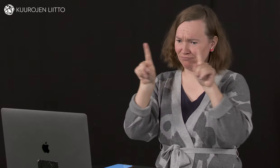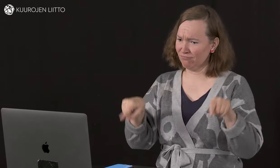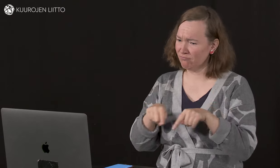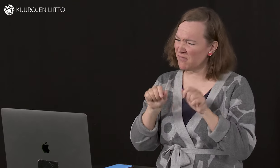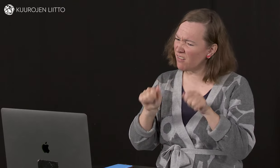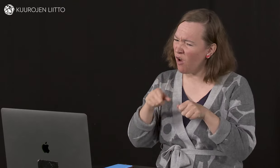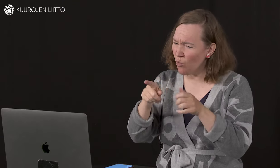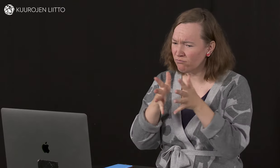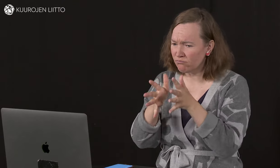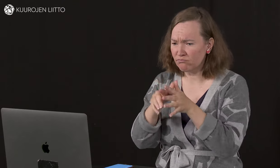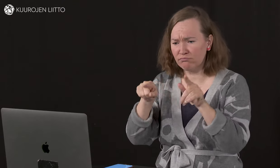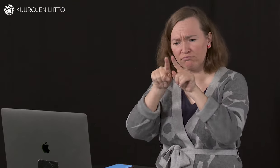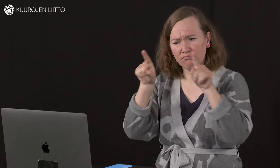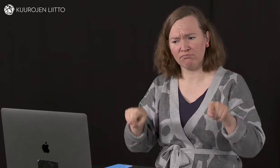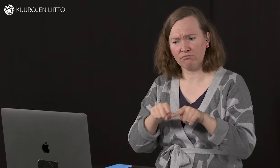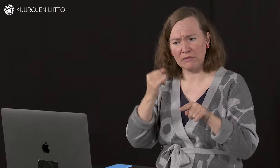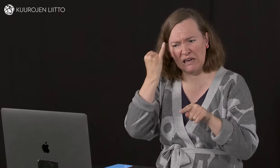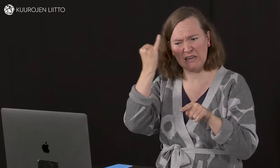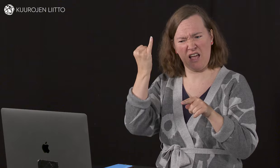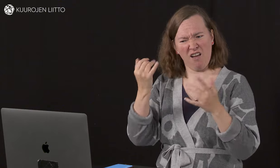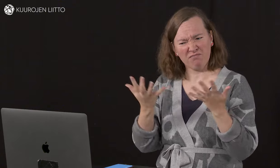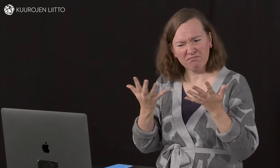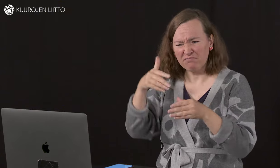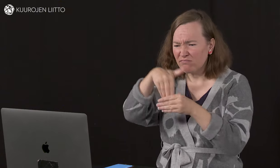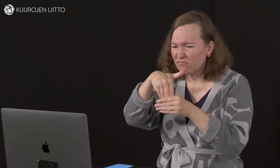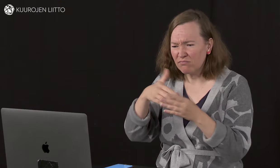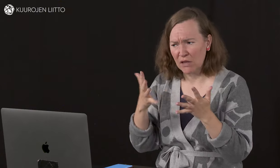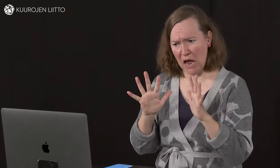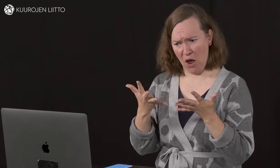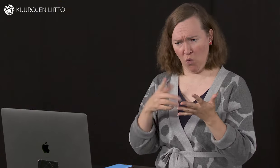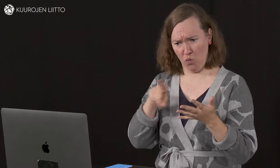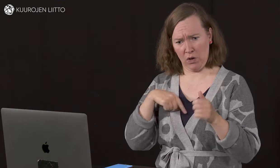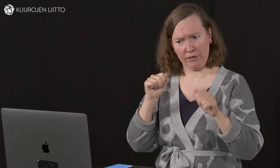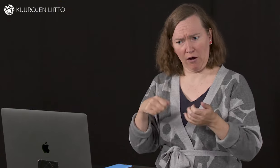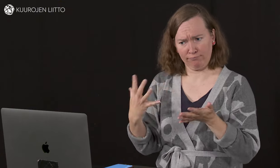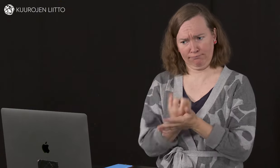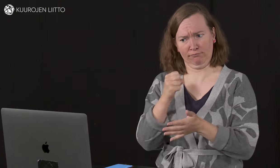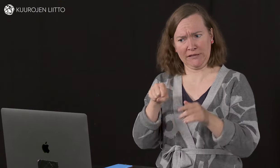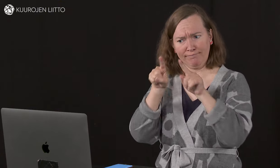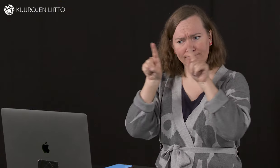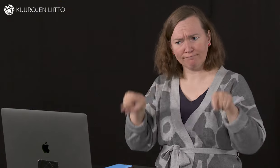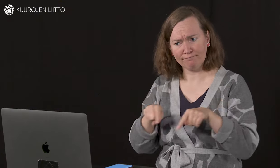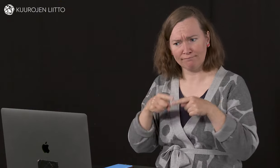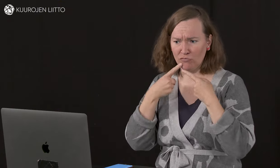Voisitko kertoa enemmän siitä, mikä sen idea on, ja miten voimme hyötyä siitä?